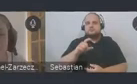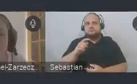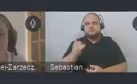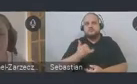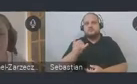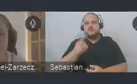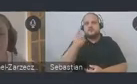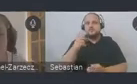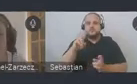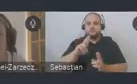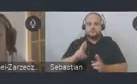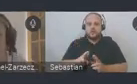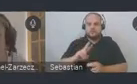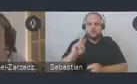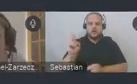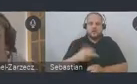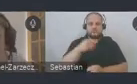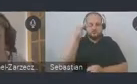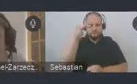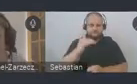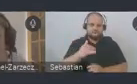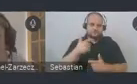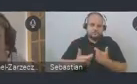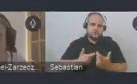w każdym z tych obszarów potrafić zrobić,